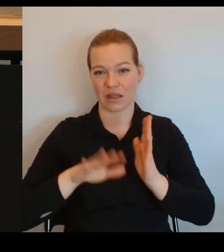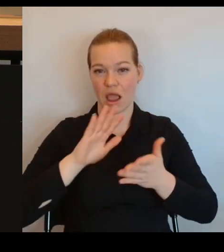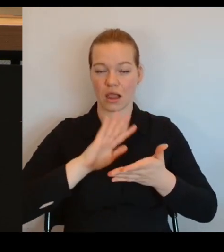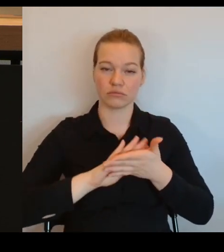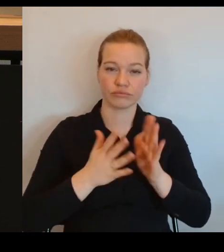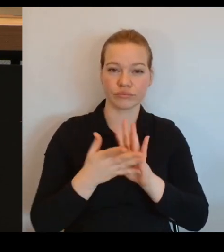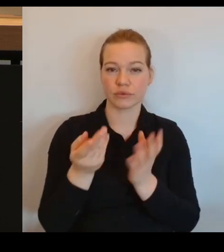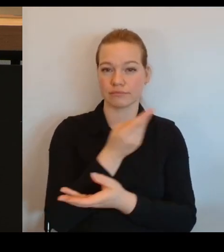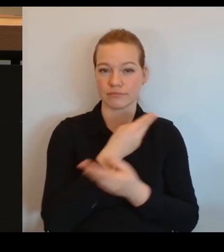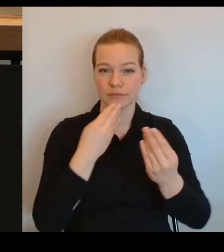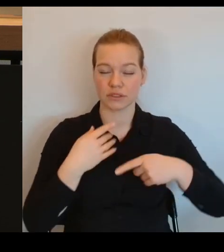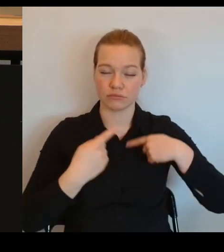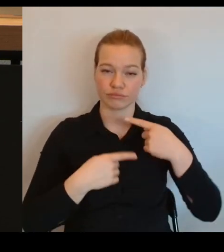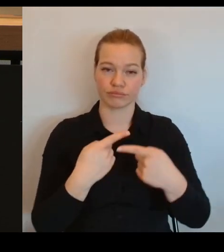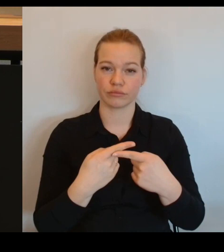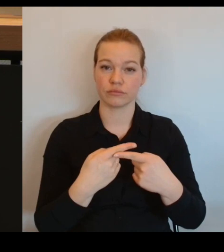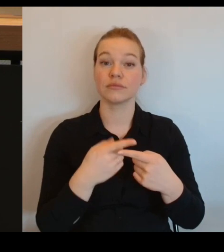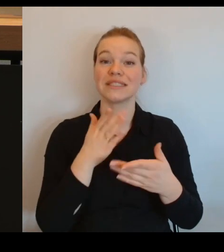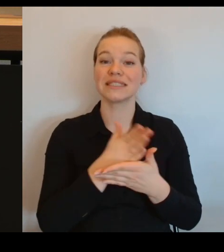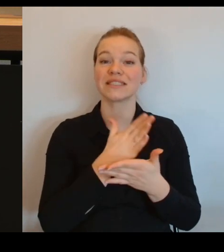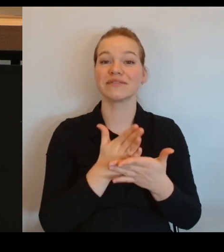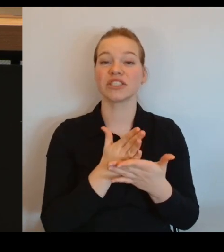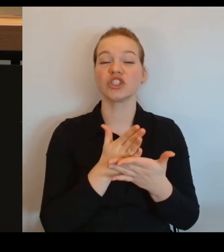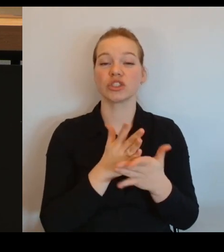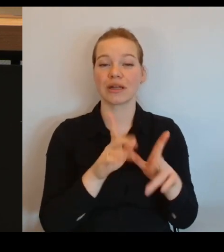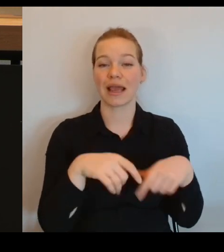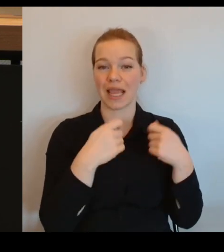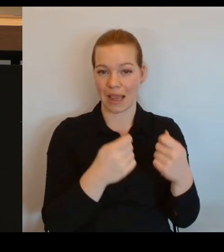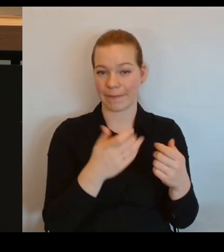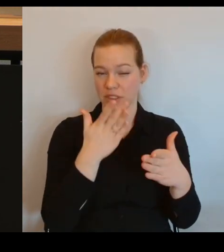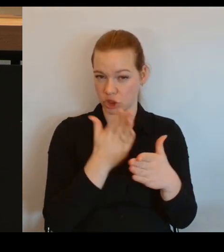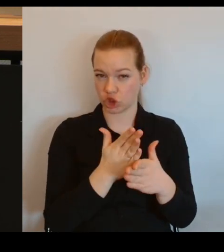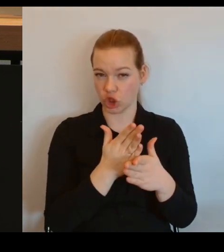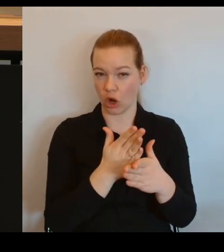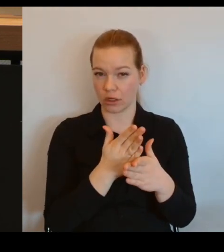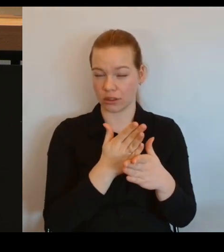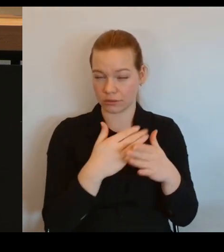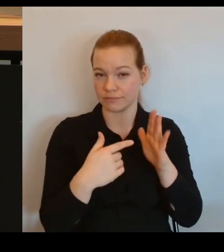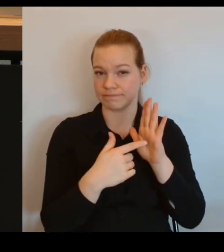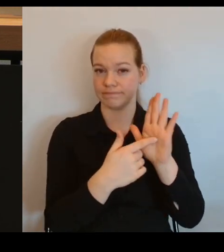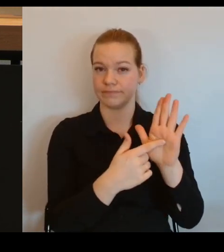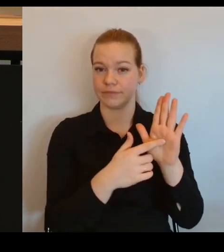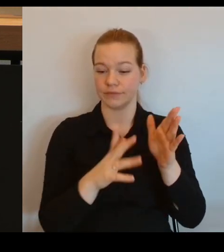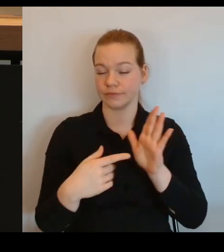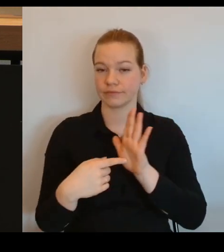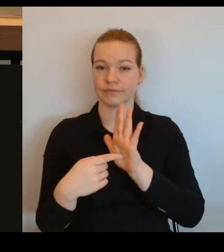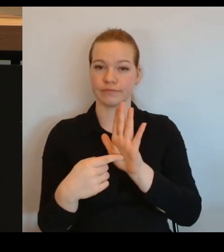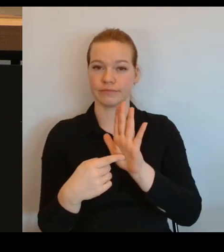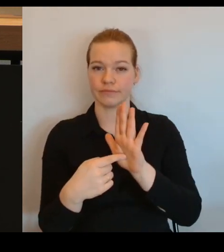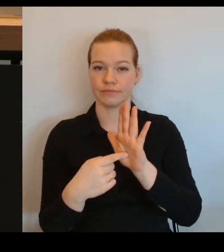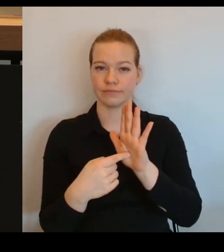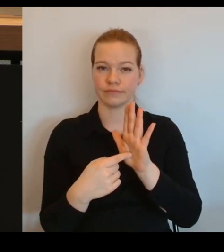aus, dass du ebenfalls die Pressemitteilungen der BVG erhältst.